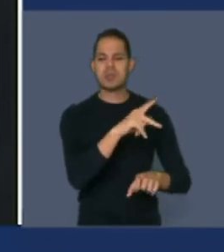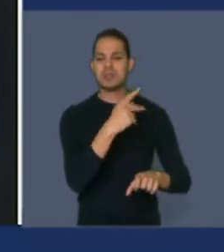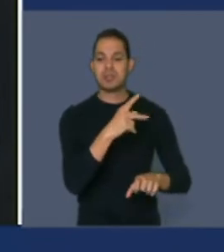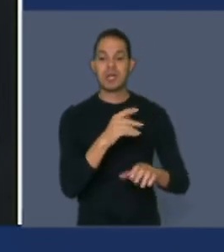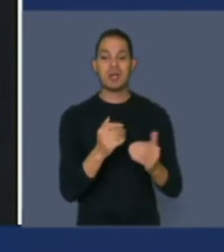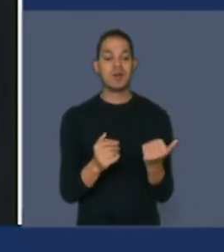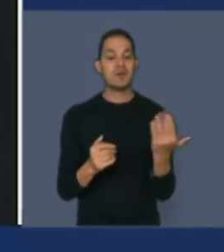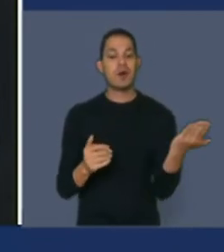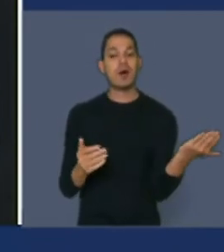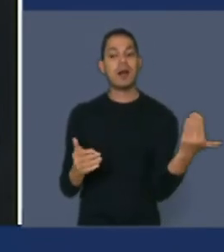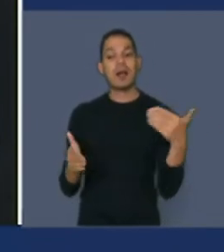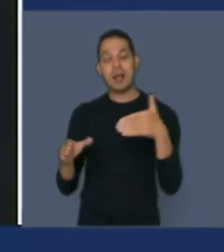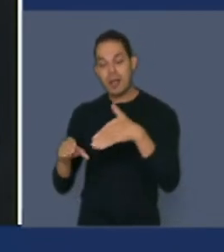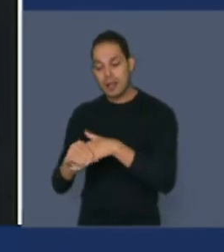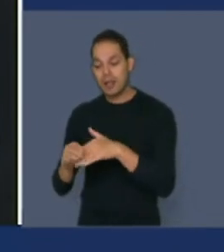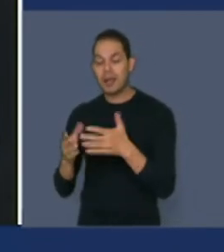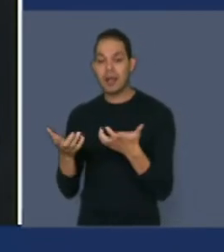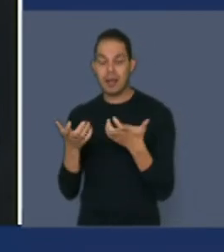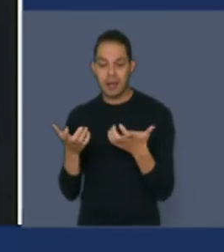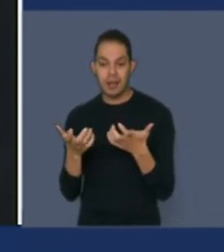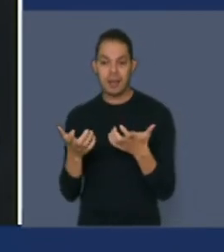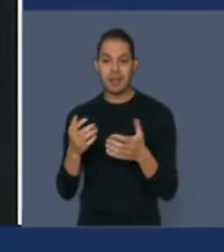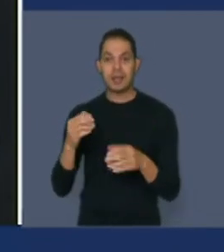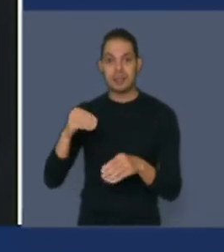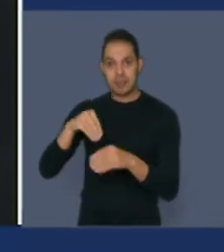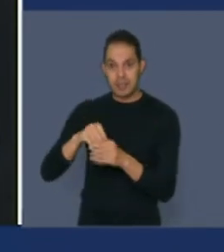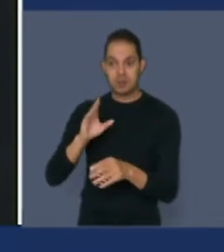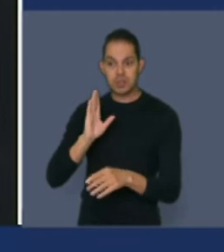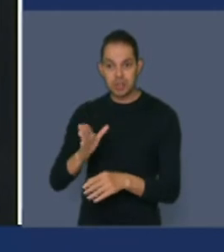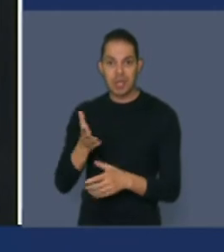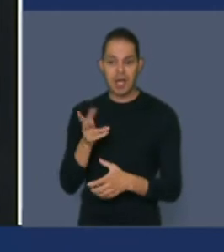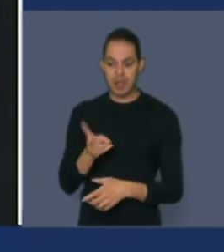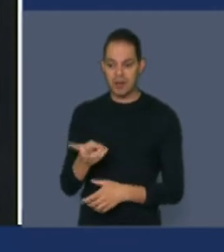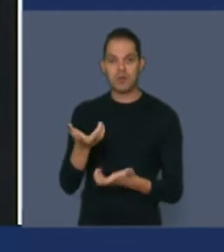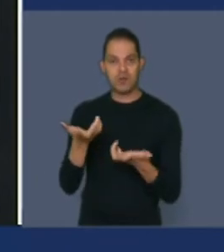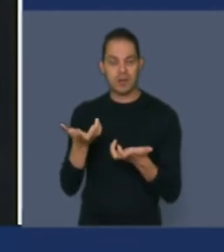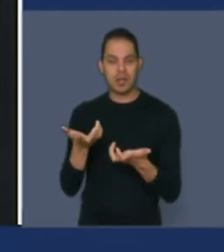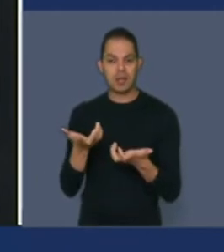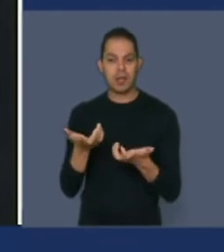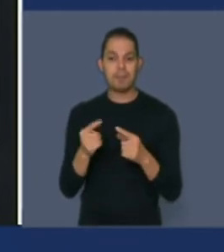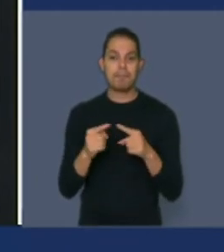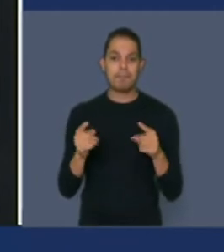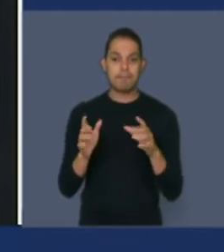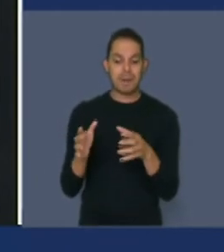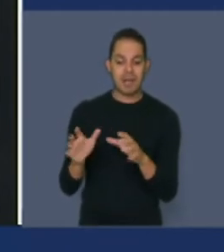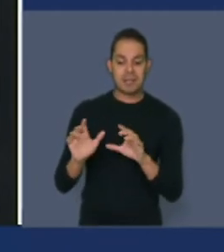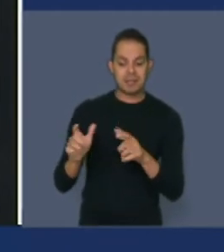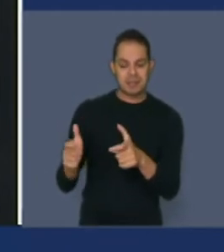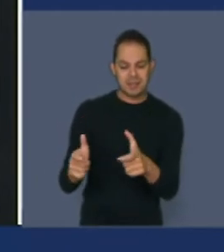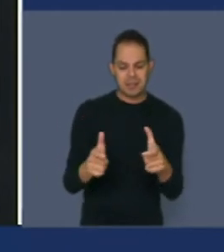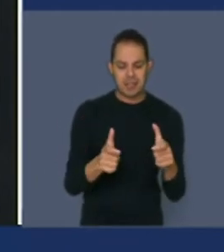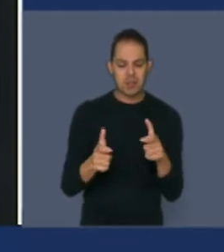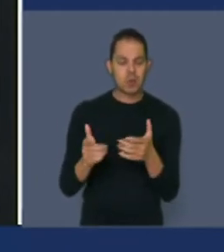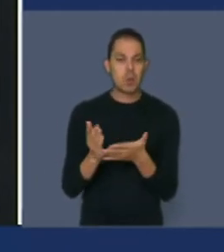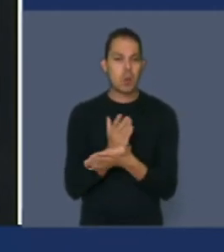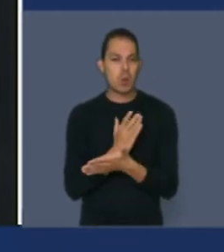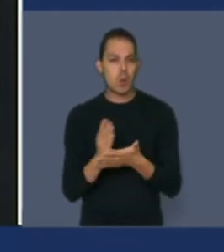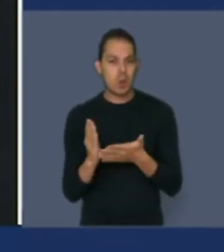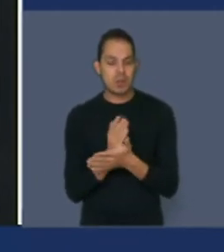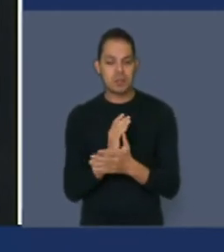QUEM ESTÁ DENTRO QUER FICAR. ELES TÊM QUE DEFENDER O DELES, MAS ALGUNS SETORES DA COMUNICAÇÃO TENTAM LUDIBRIAR